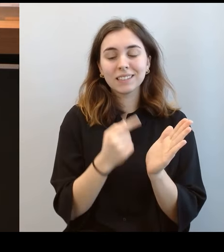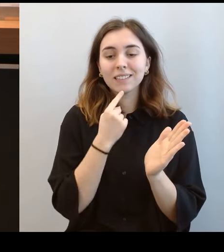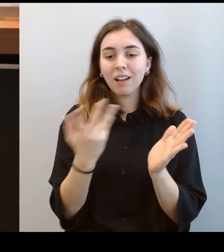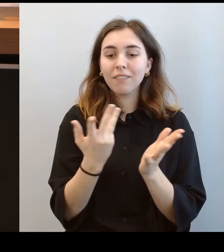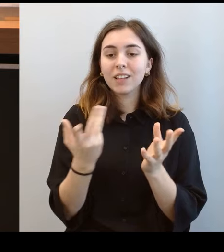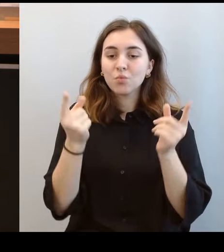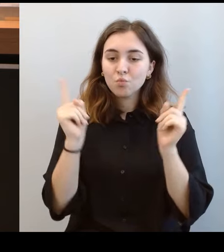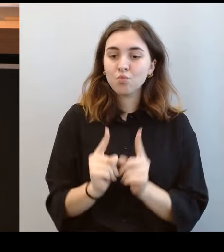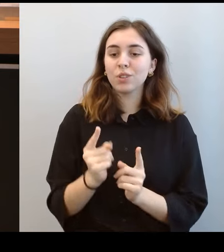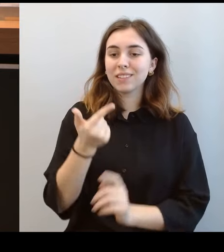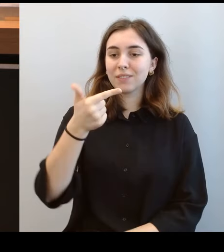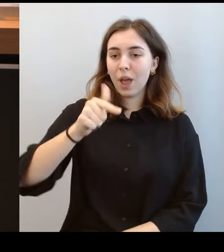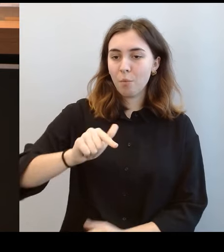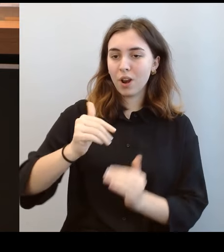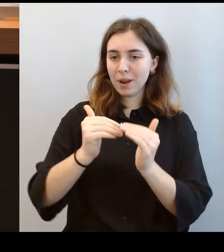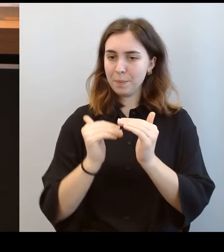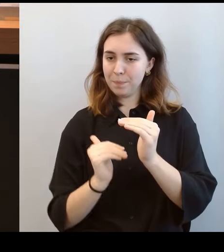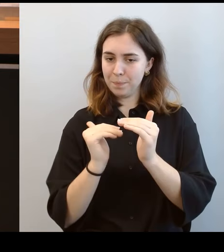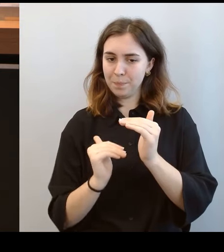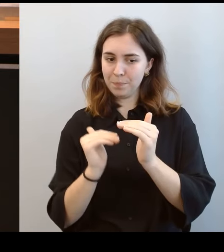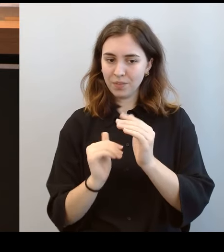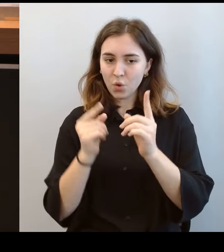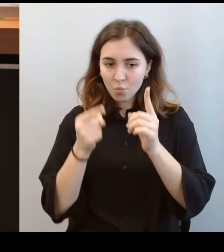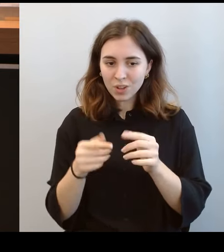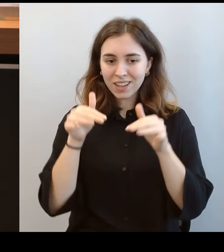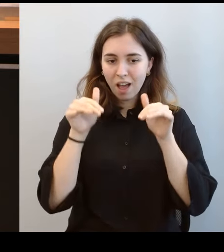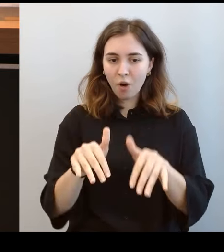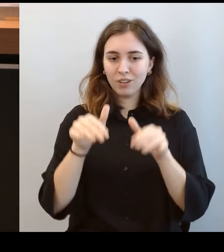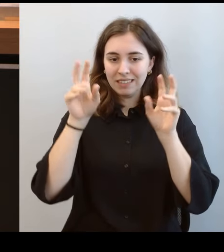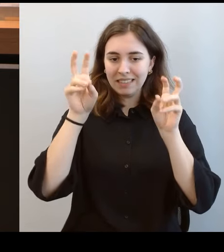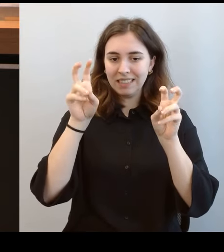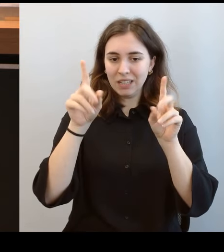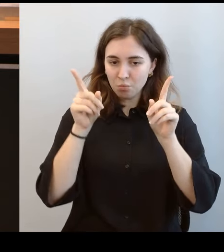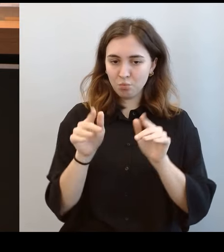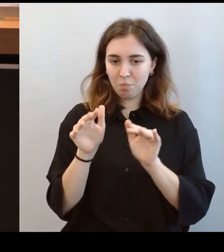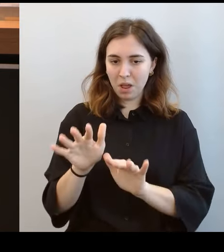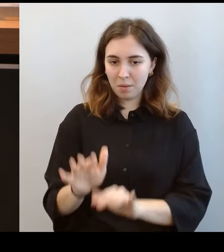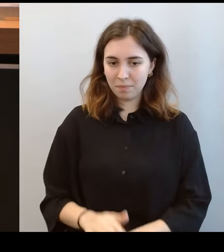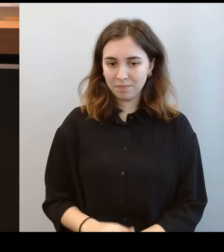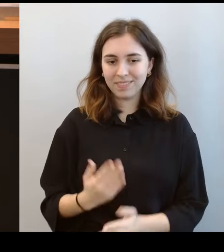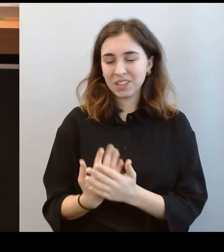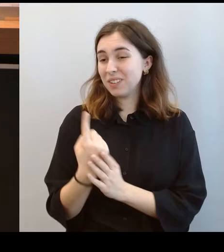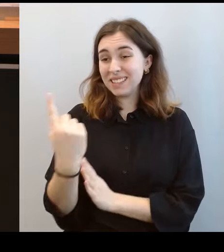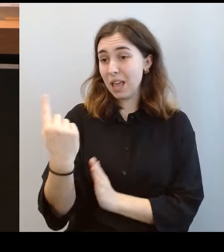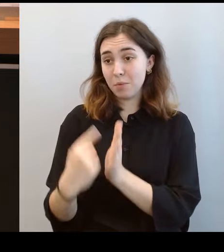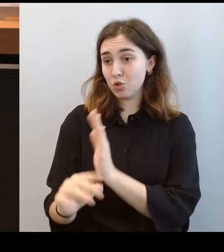verblieben sein und deswegen kann er nichts dafür. Aber das haben Sie auch als Jurist leider nicht verstanden.